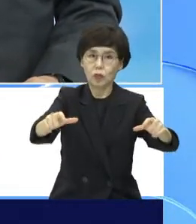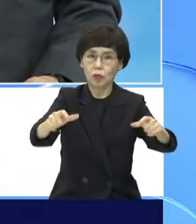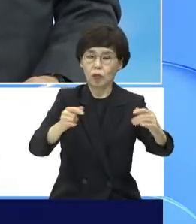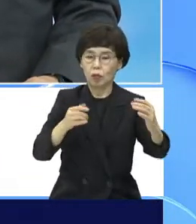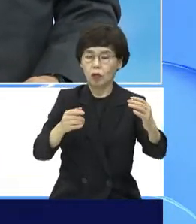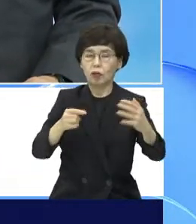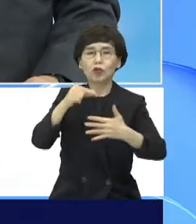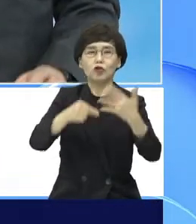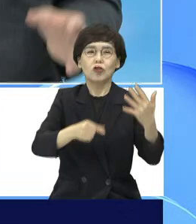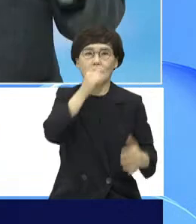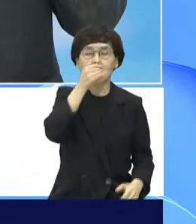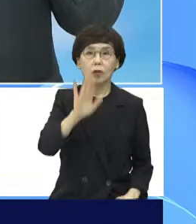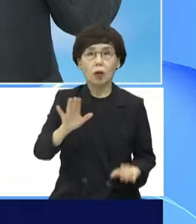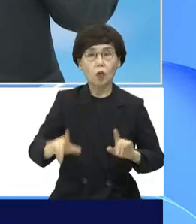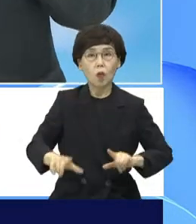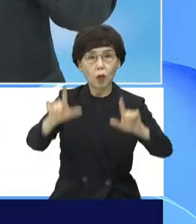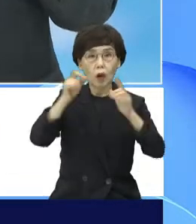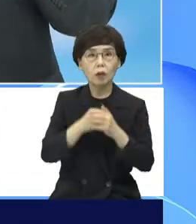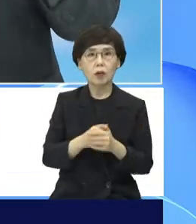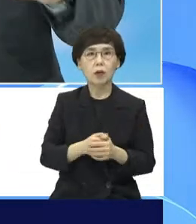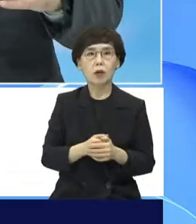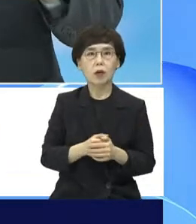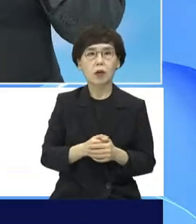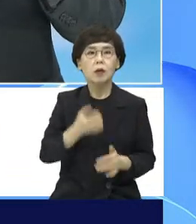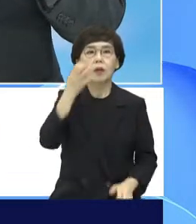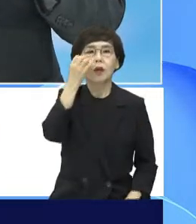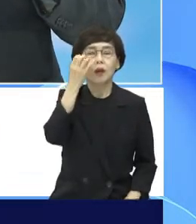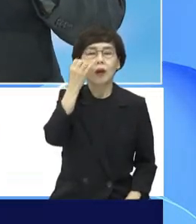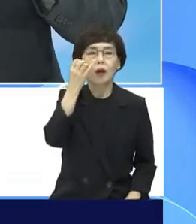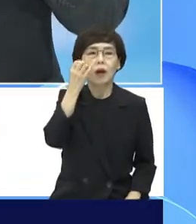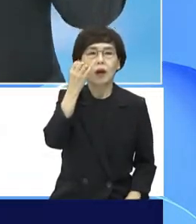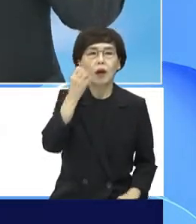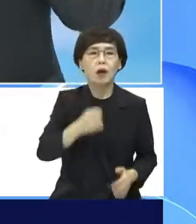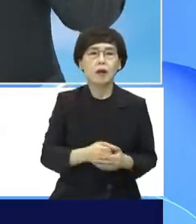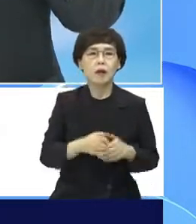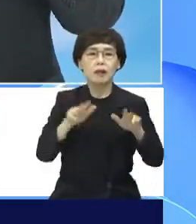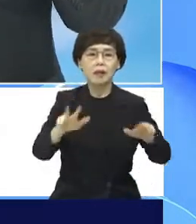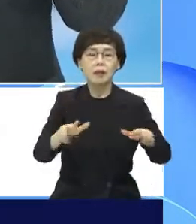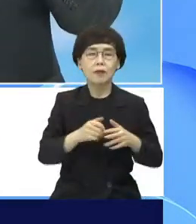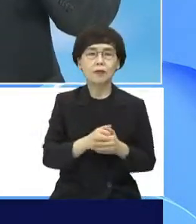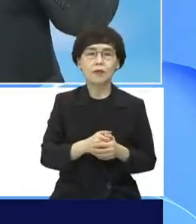올해는 이제 서쪽에서 저기압이 오면서 이 전선을 끌어당겼어요.